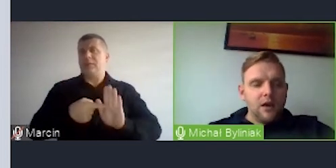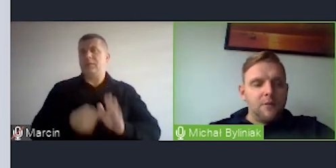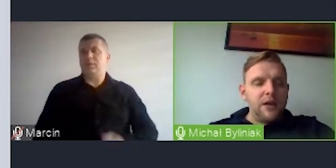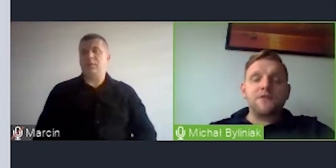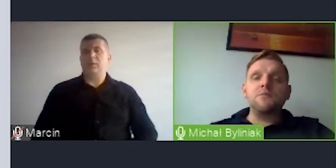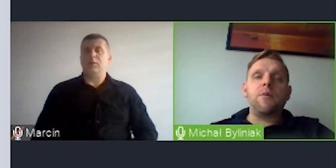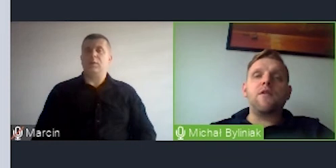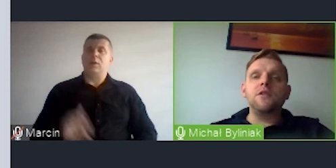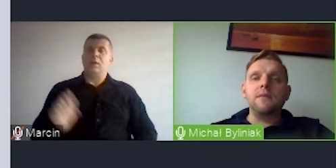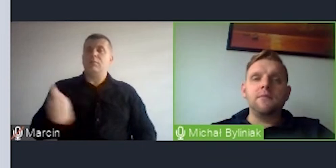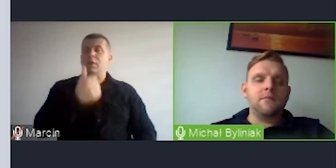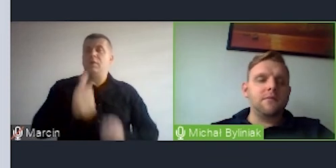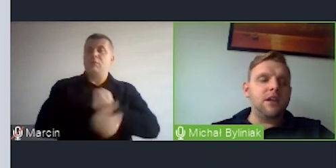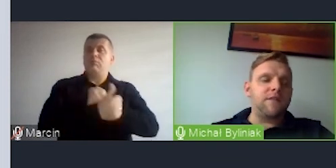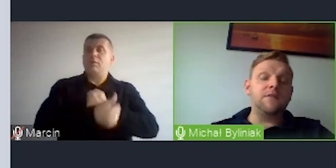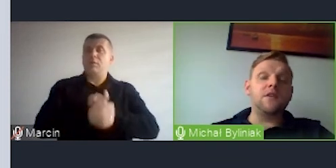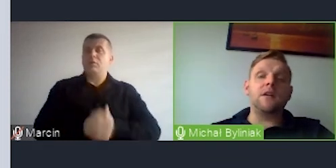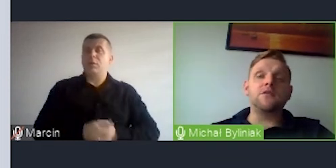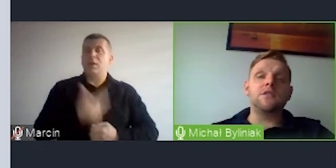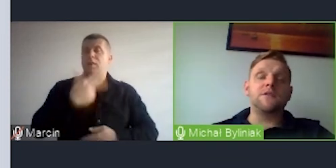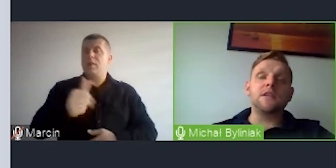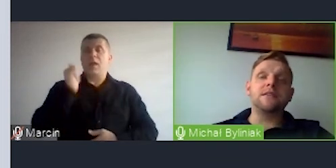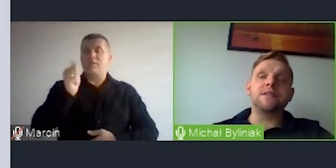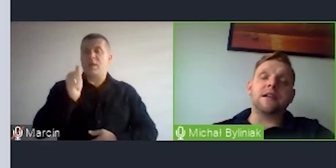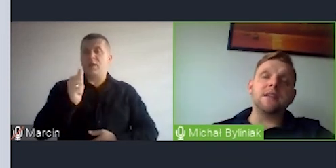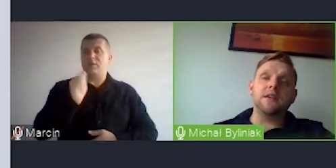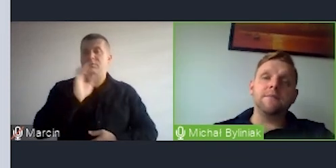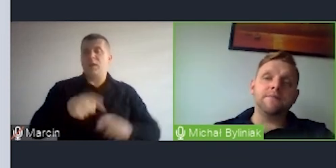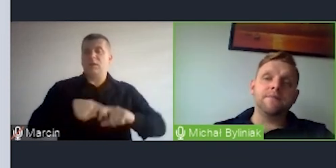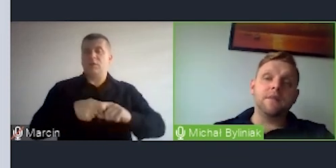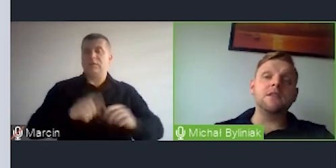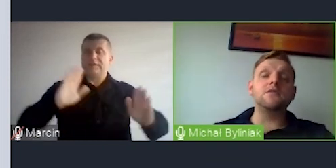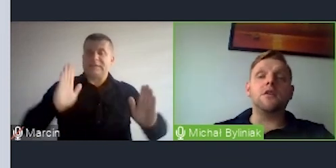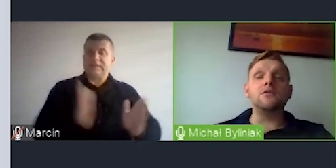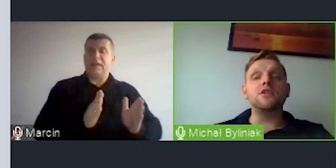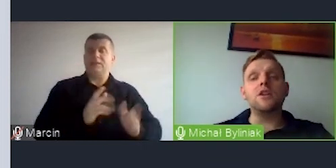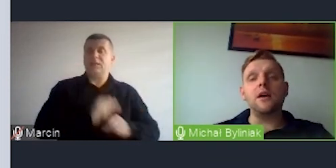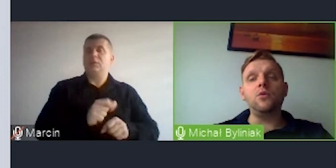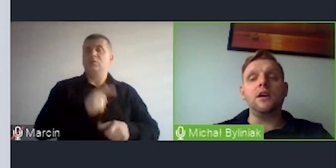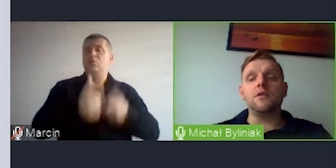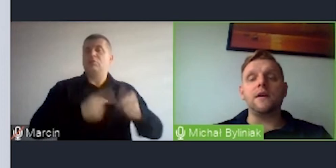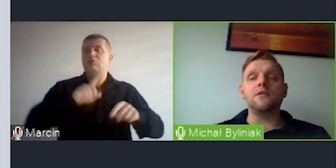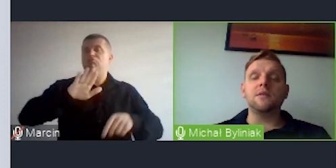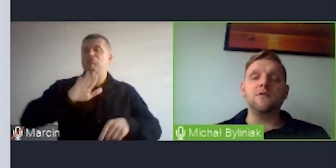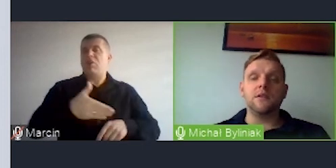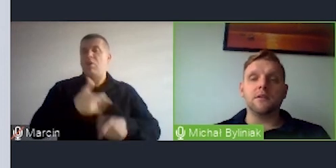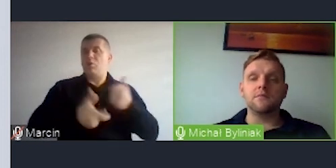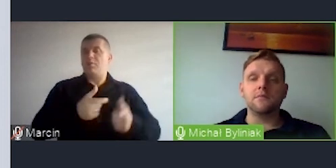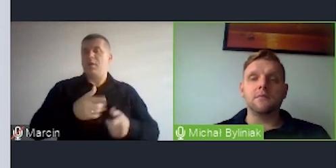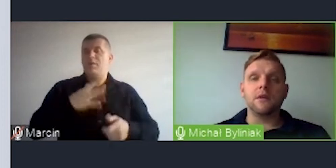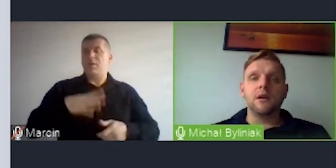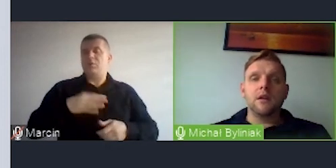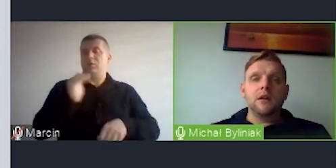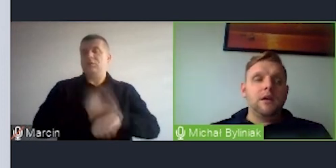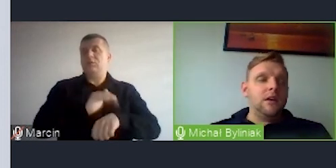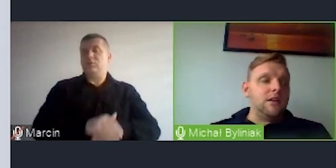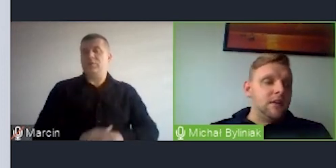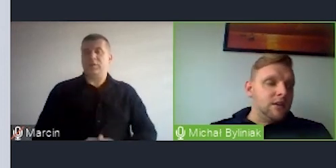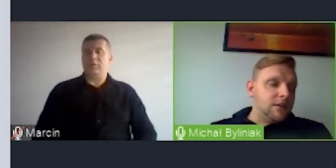Pierwszym powodem nie kwalifikowalności związanej ze skracaniem jest to, że źle ujętego wartość zamówienia.